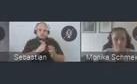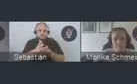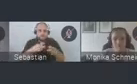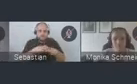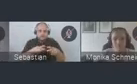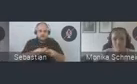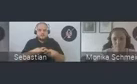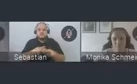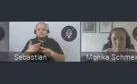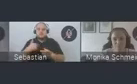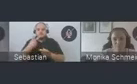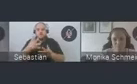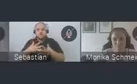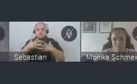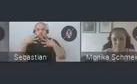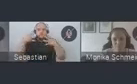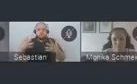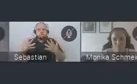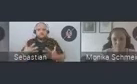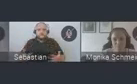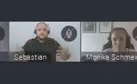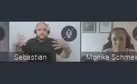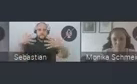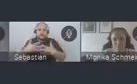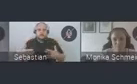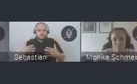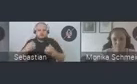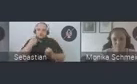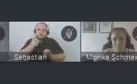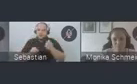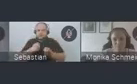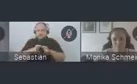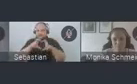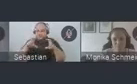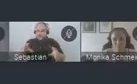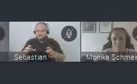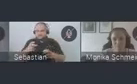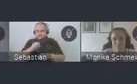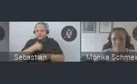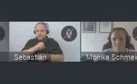Mieliśmy dwie duże hybrydowe konferencje, jedna w takim trudnym COVID-owym czasie,